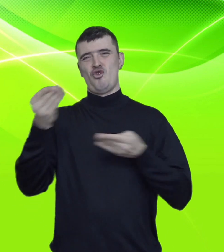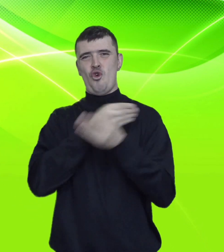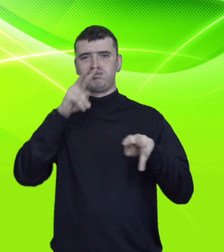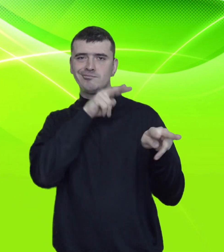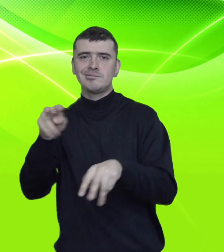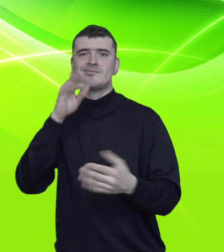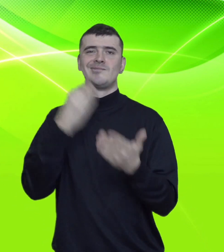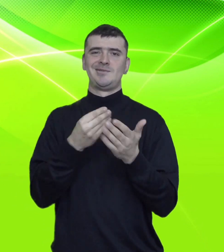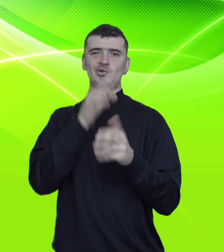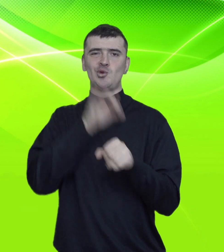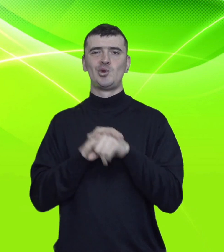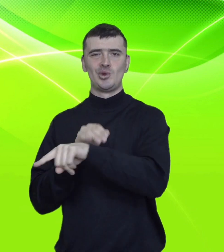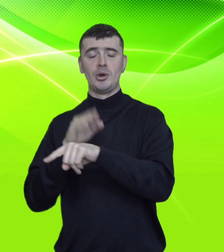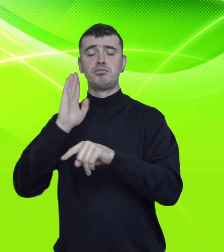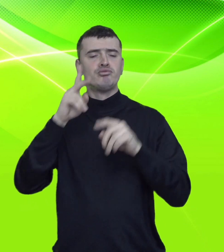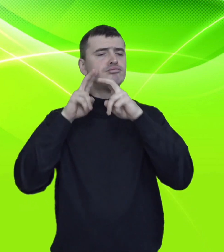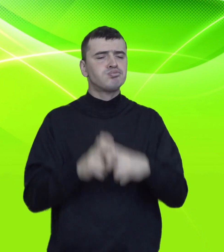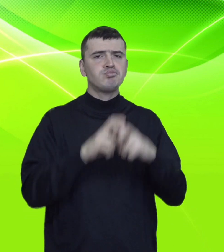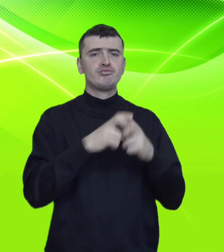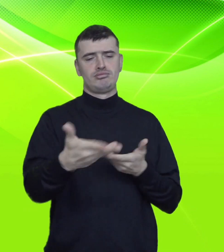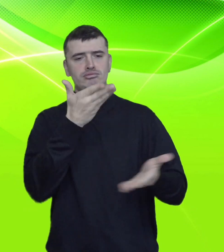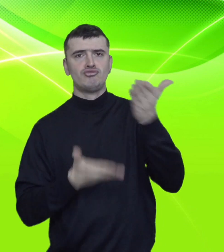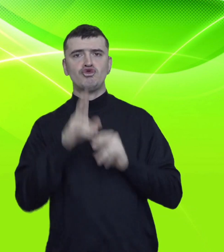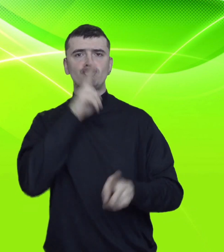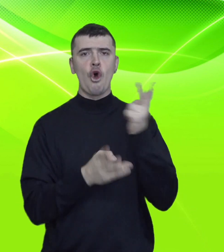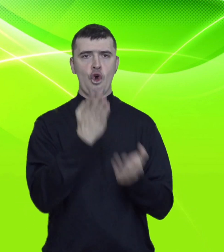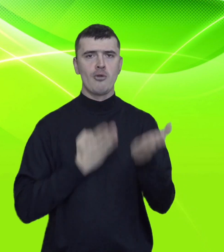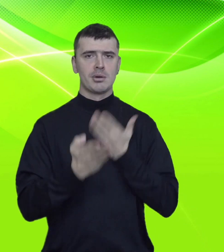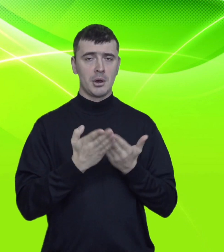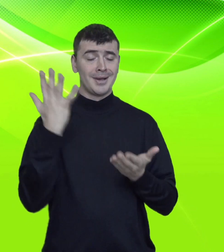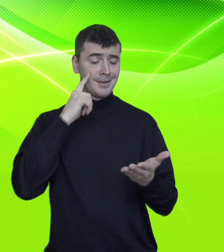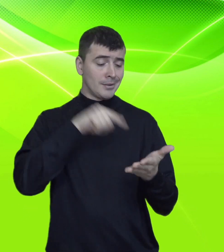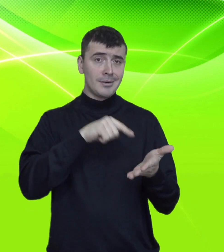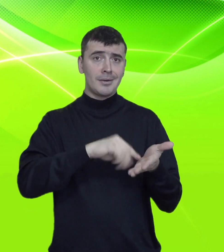Финансовый омбудсмен будет рассматривать обращения граждан,